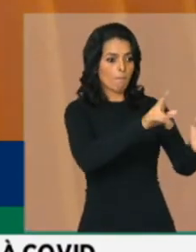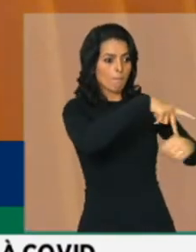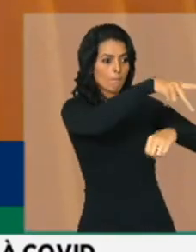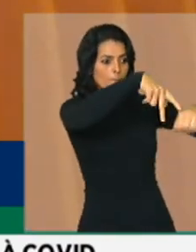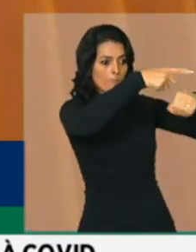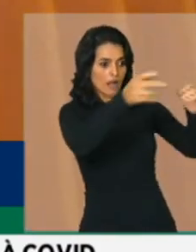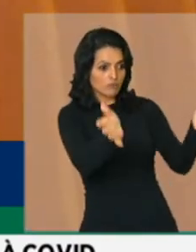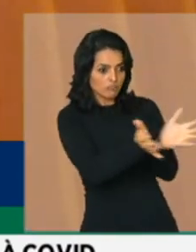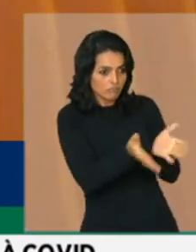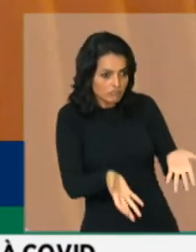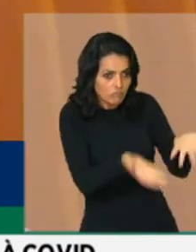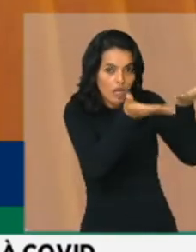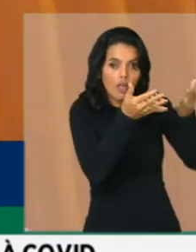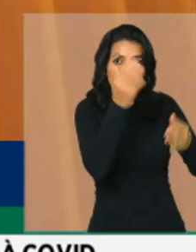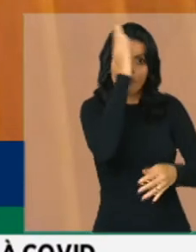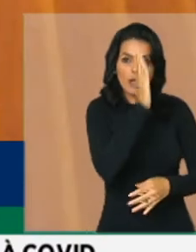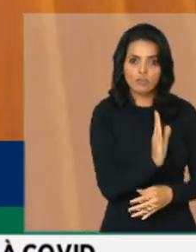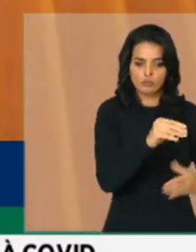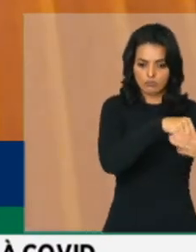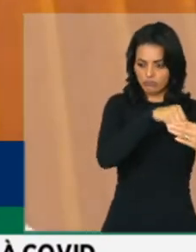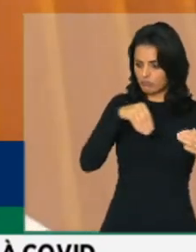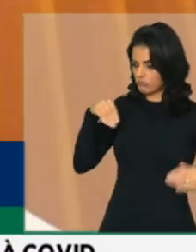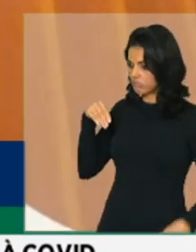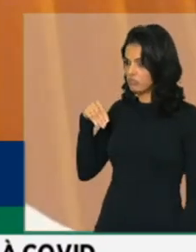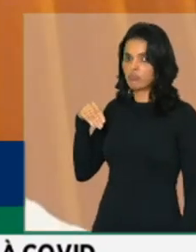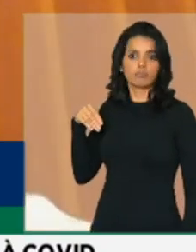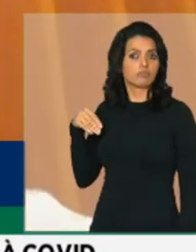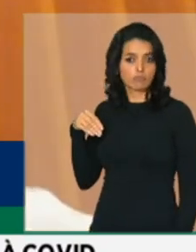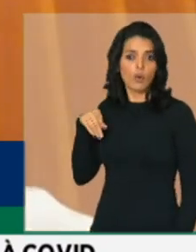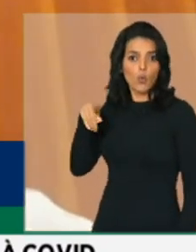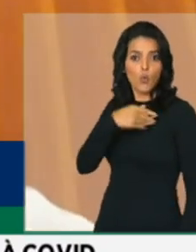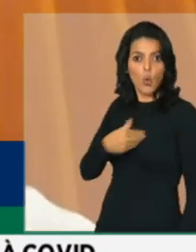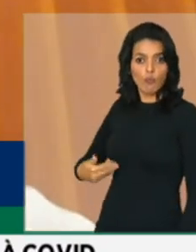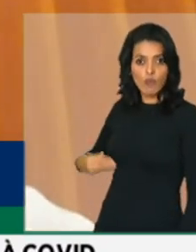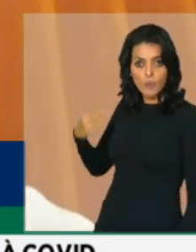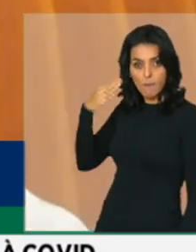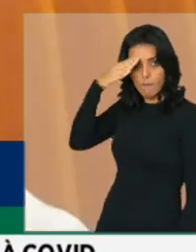CREDIBILIDADE. E QUE ALIÁS, AQUI TAMBÉM DENTRO DO NOSSO PAÍS PERDE CREDIBILIDADE A